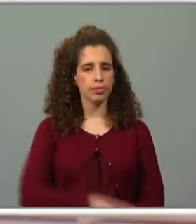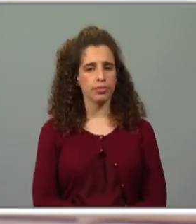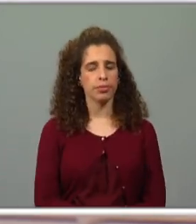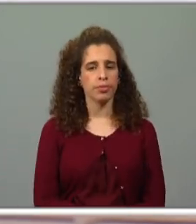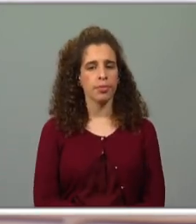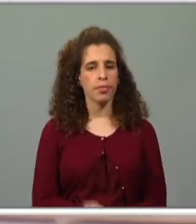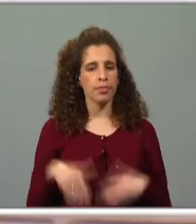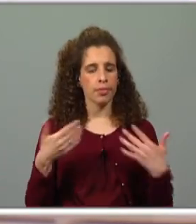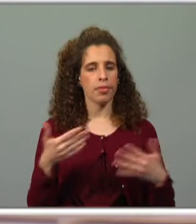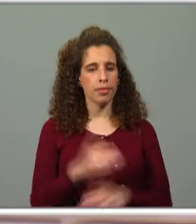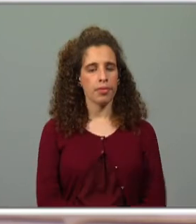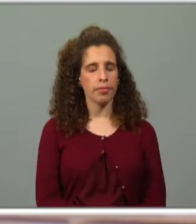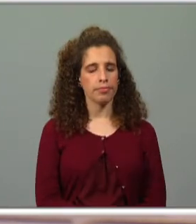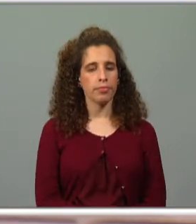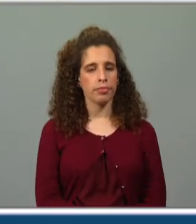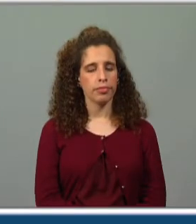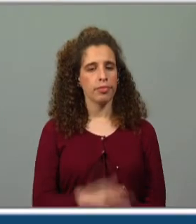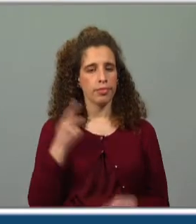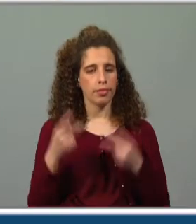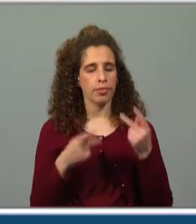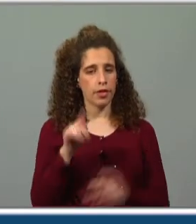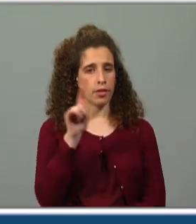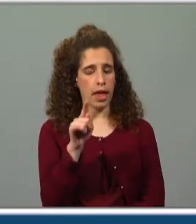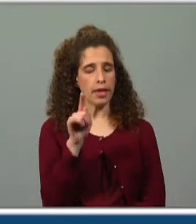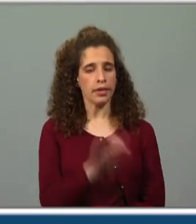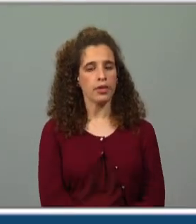e vamos então avaliar e você sair desse lado é que me 那我們走吧評價你離開那一邊是我